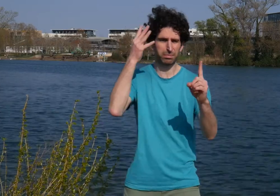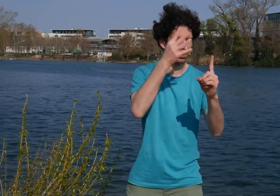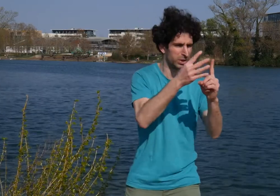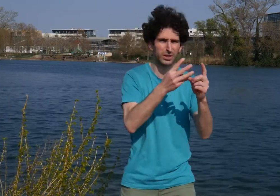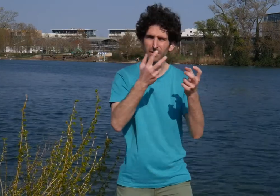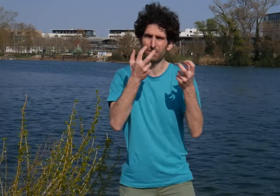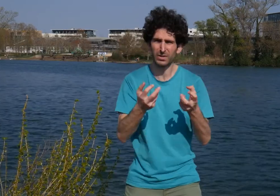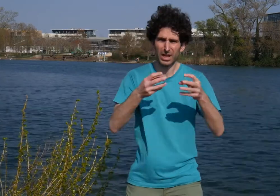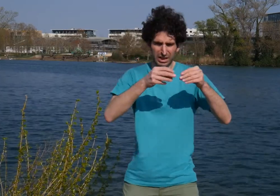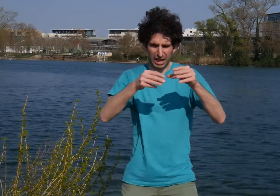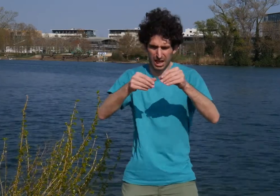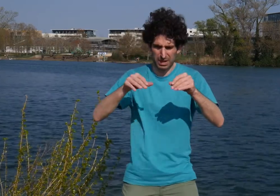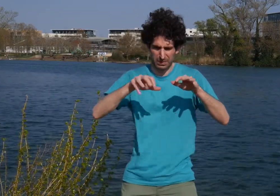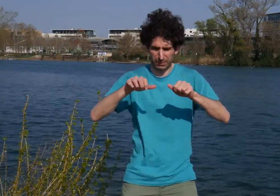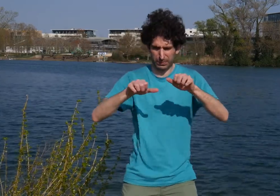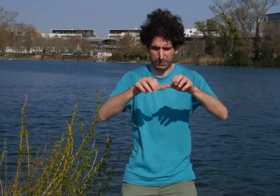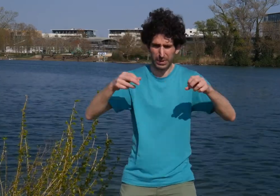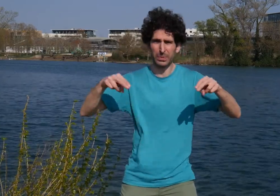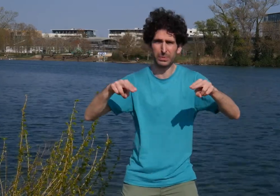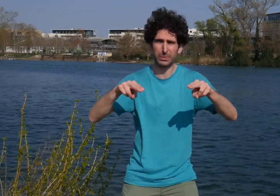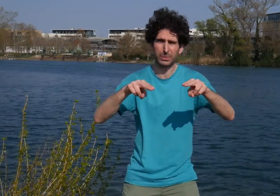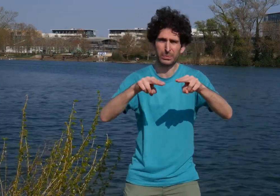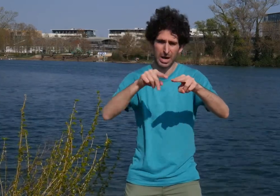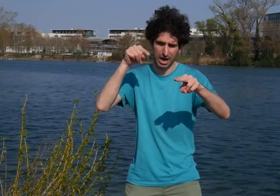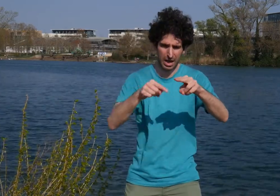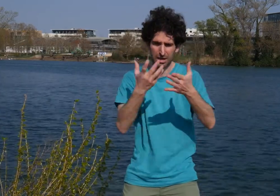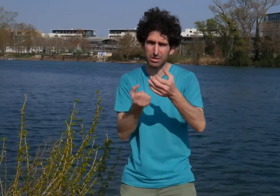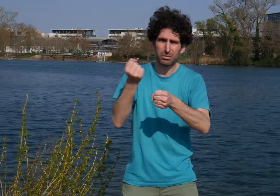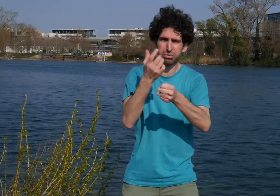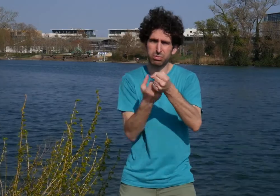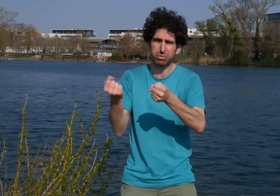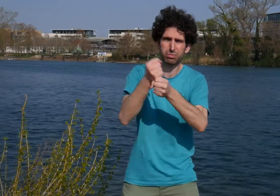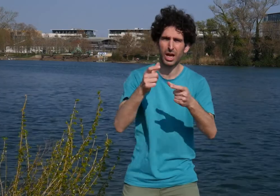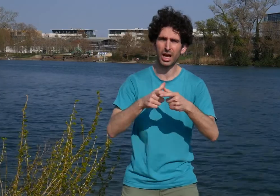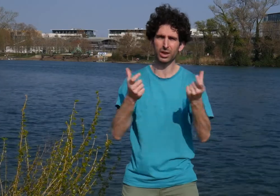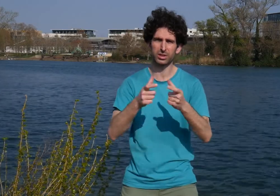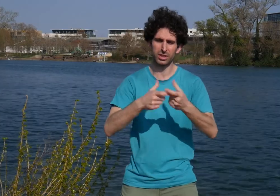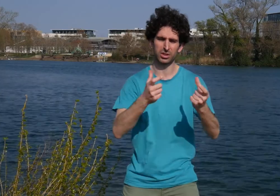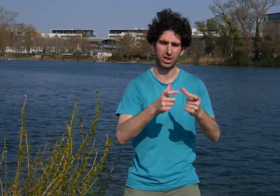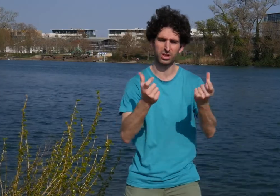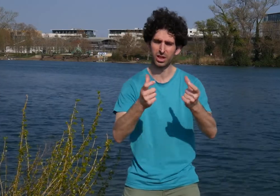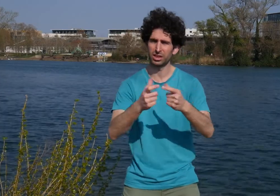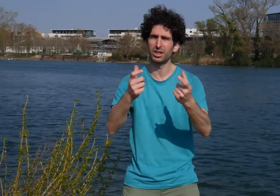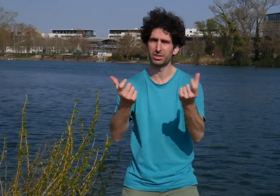a eu le projet d'augmenter les terres sur la confluence. Puis de créer des industries